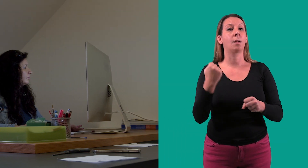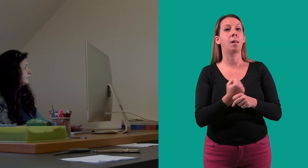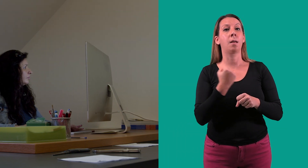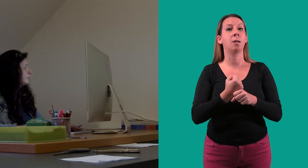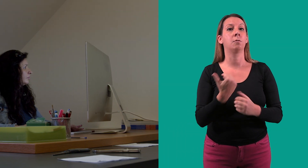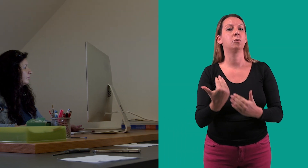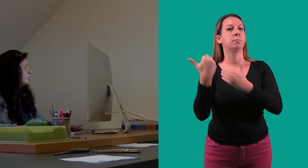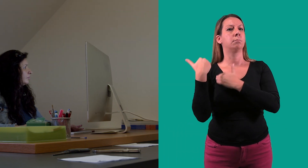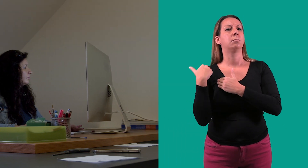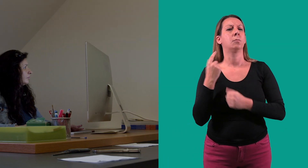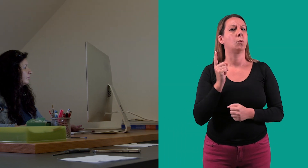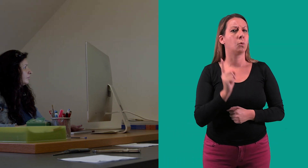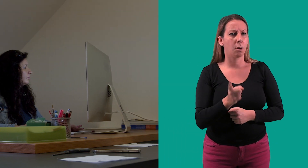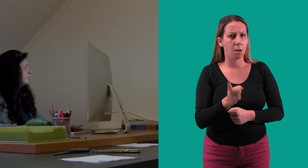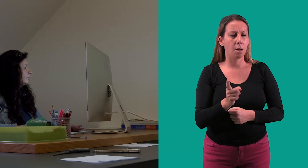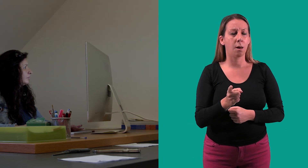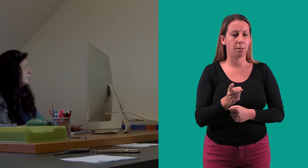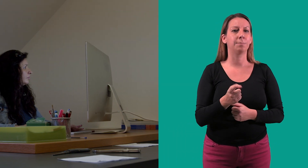Come si prepara Petra?